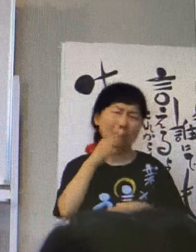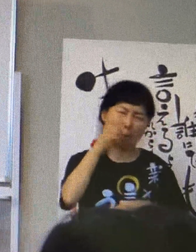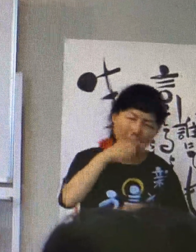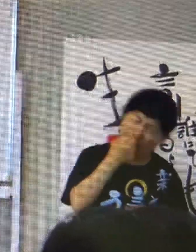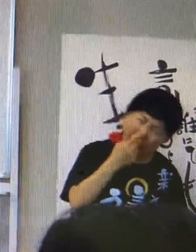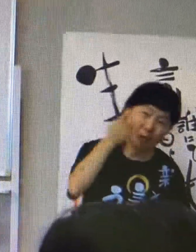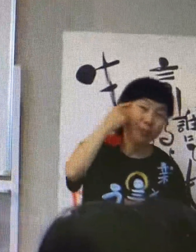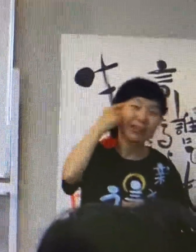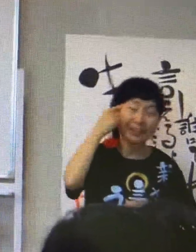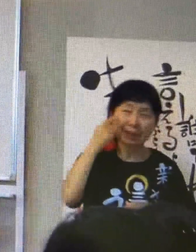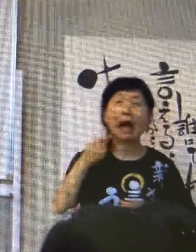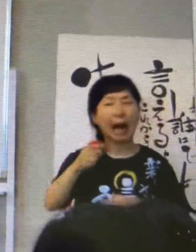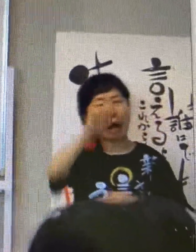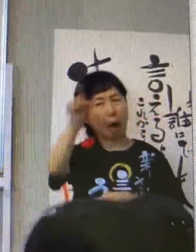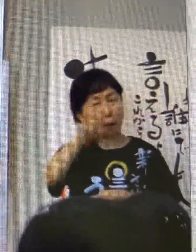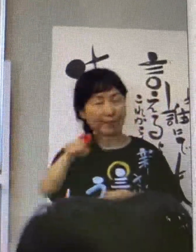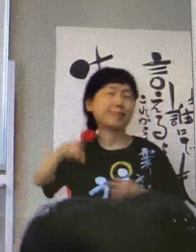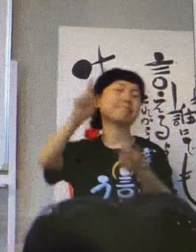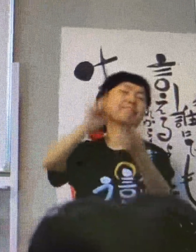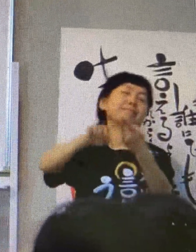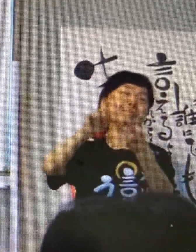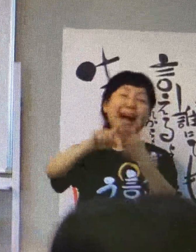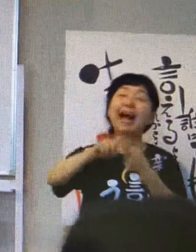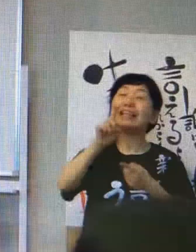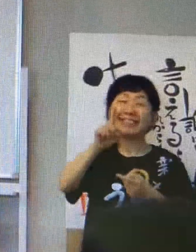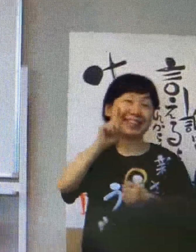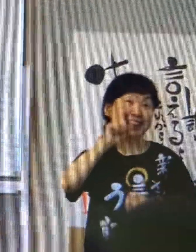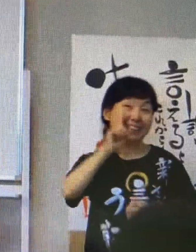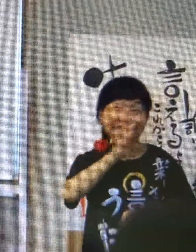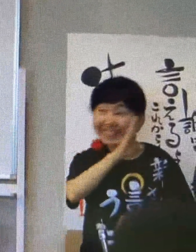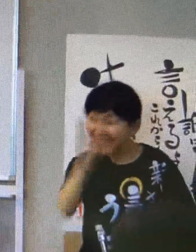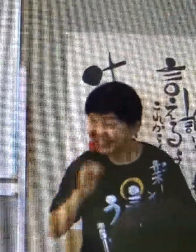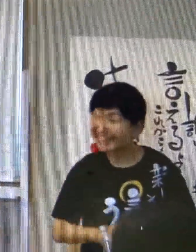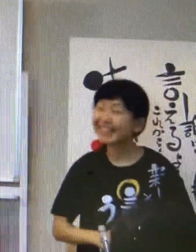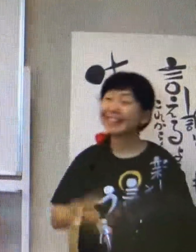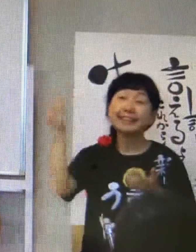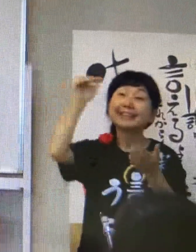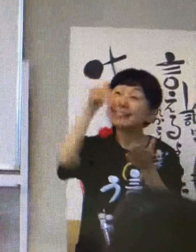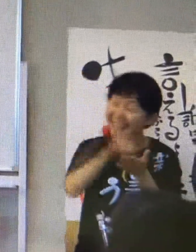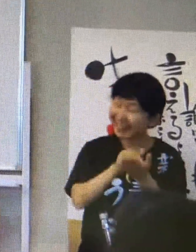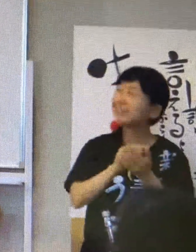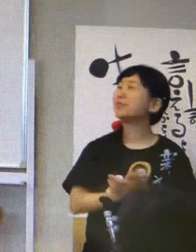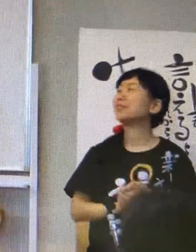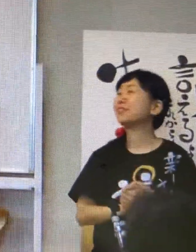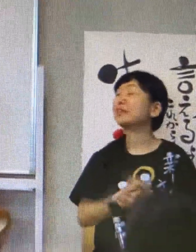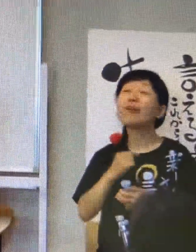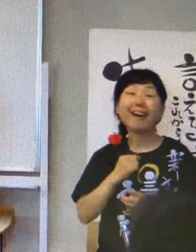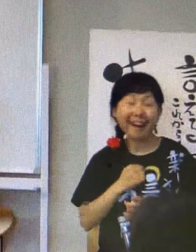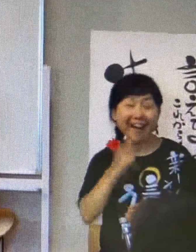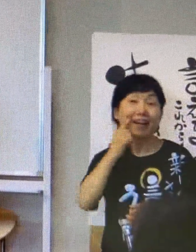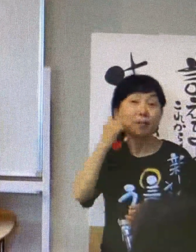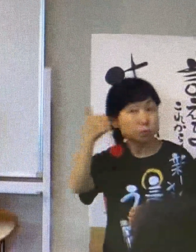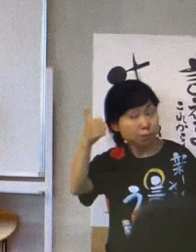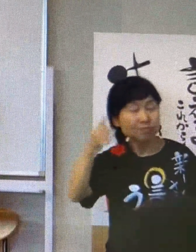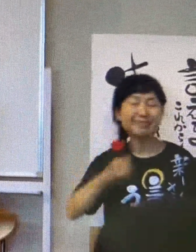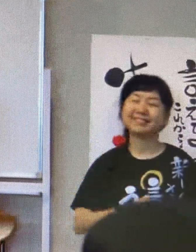本当に良いですので ぜひ一度やってみてください 最後ですけども 私の父がですね